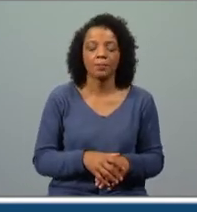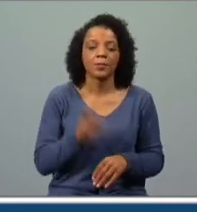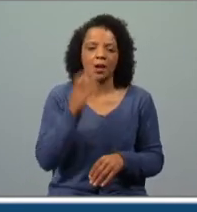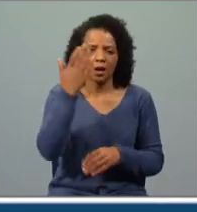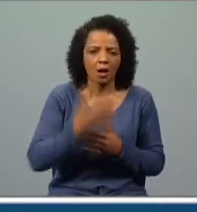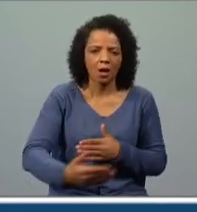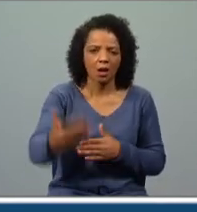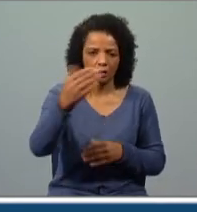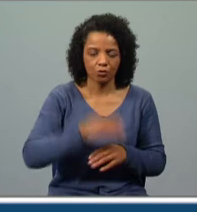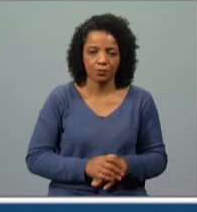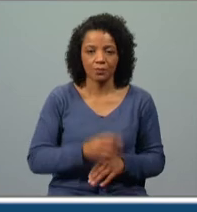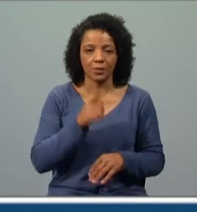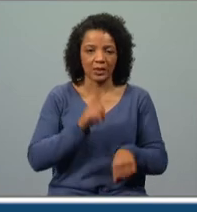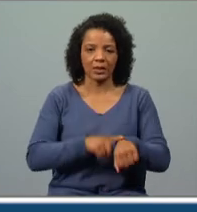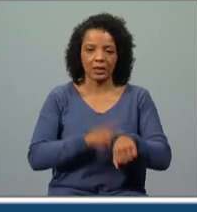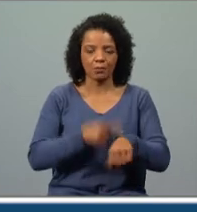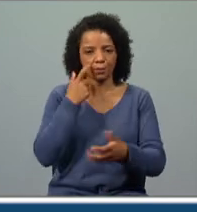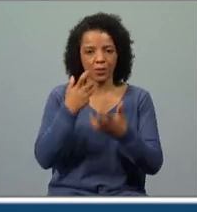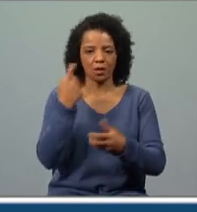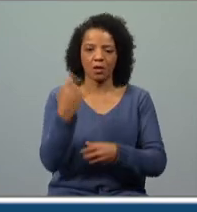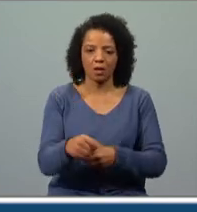há muitos anos durante o tempo também é marcado também Conseguimos ver a 多年來的時間也是也標記了我們能夠看到